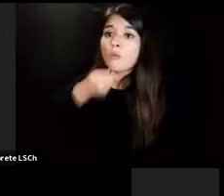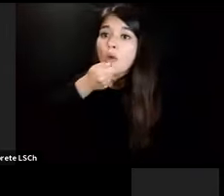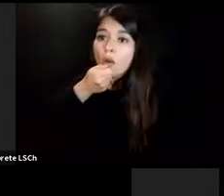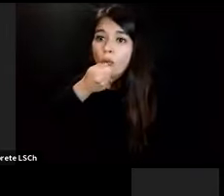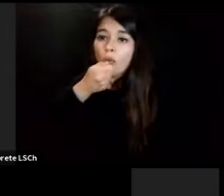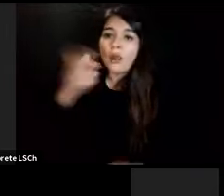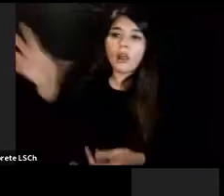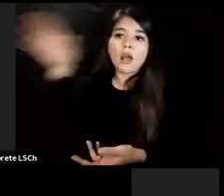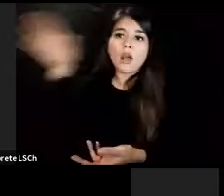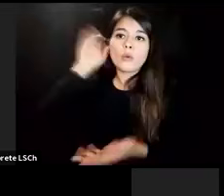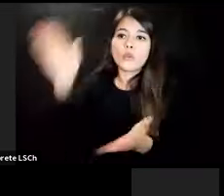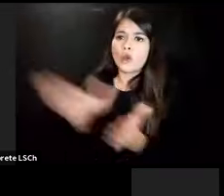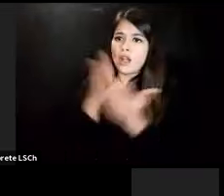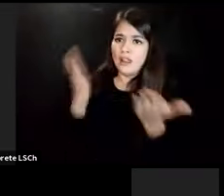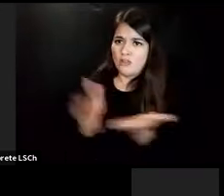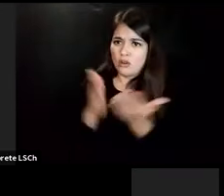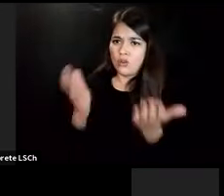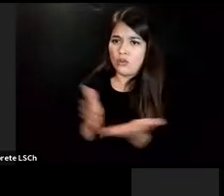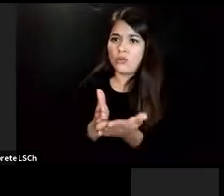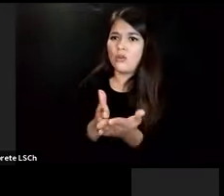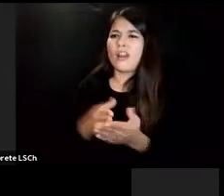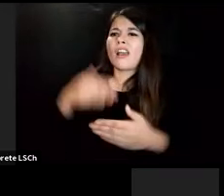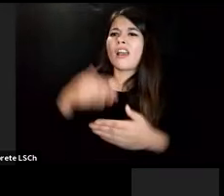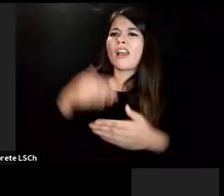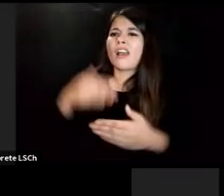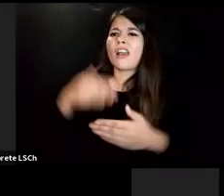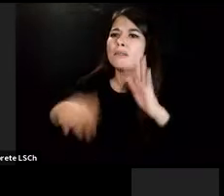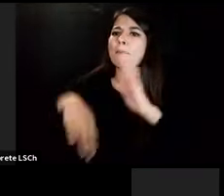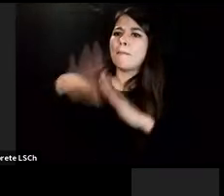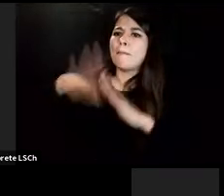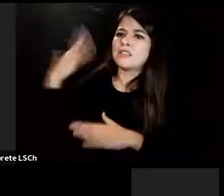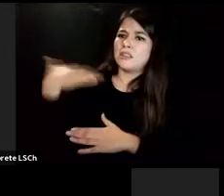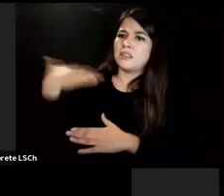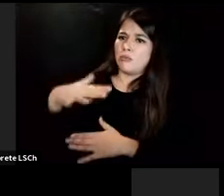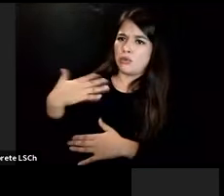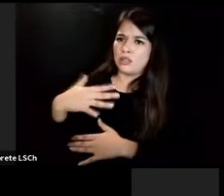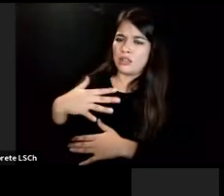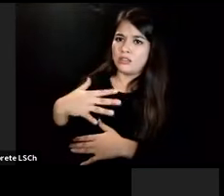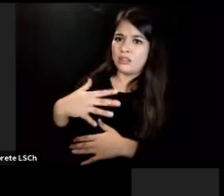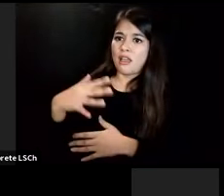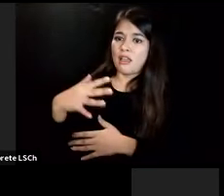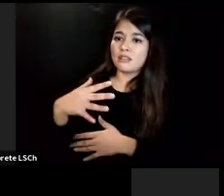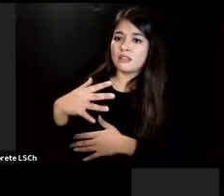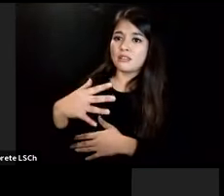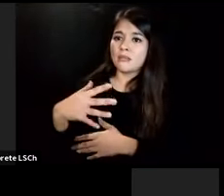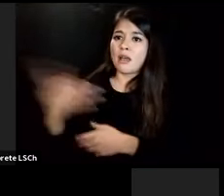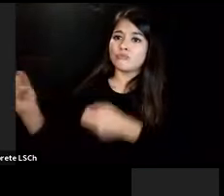está tomando cada vez mayor importancia y ganando más lectores por distintas razones.